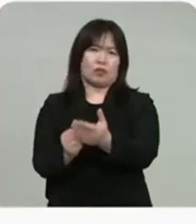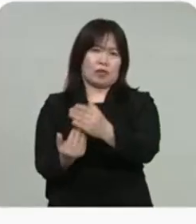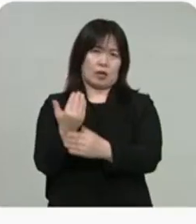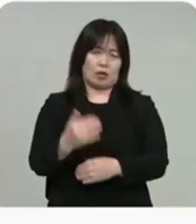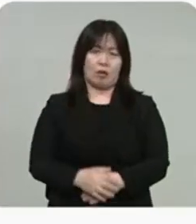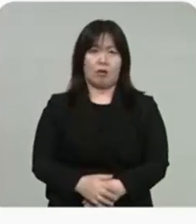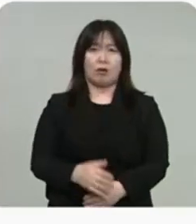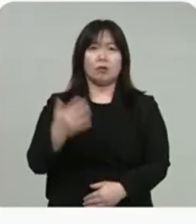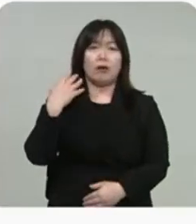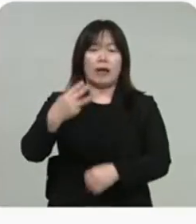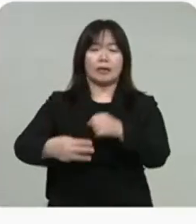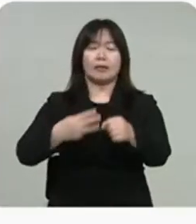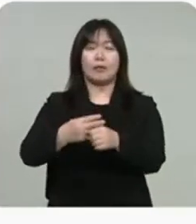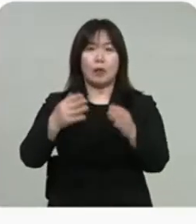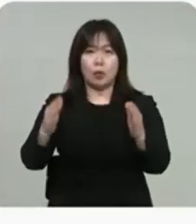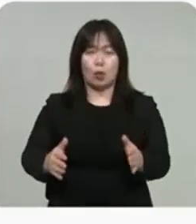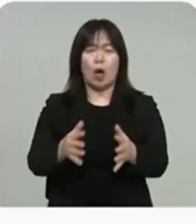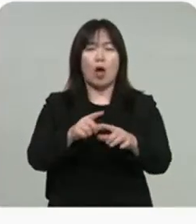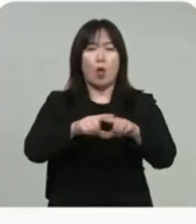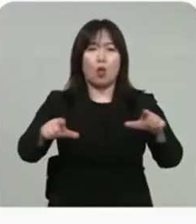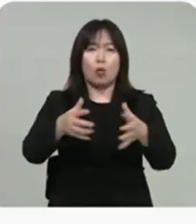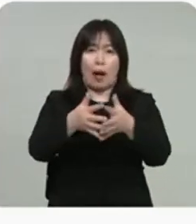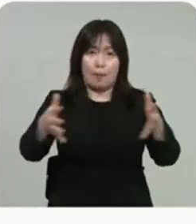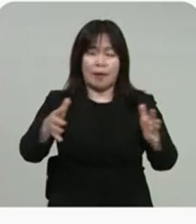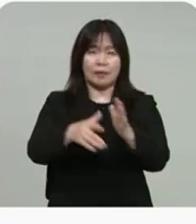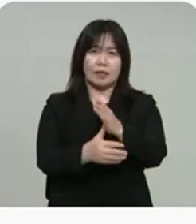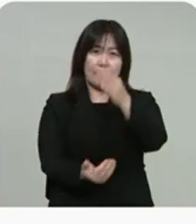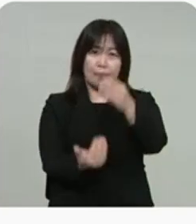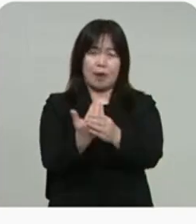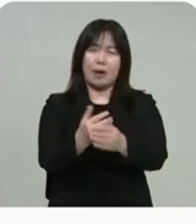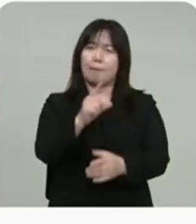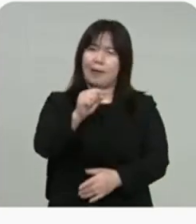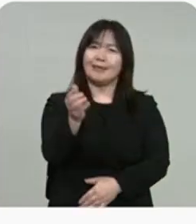지난 3년 동안 공동주택에서 일어난 화재는 만여 건.